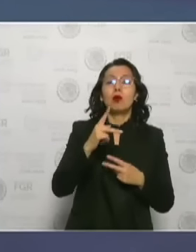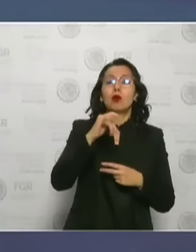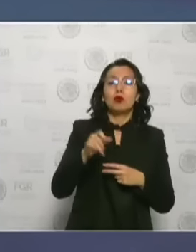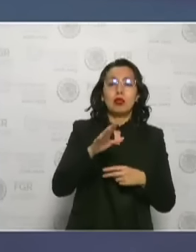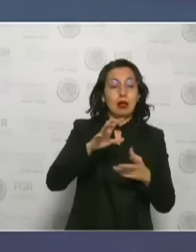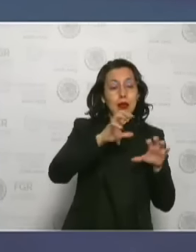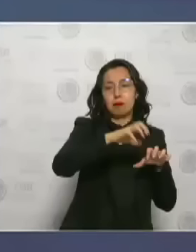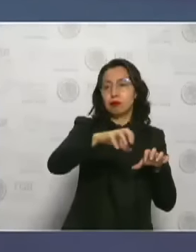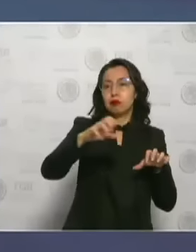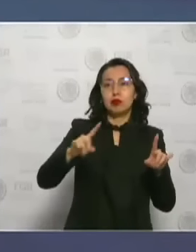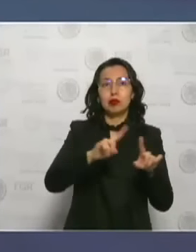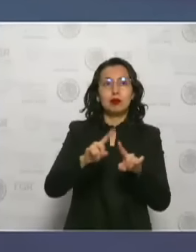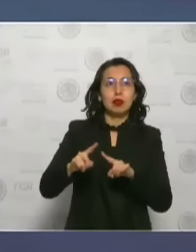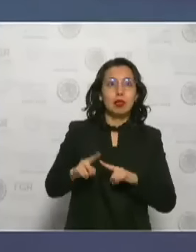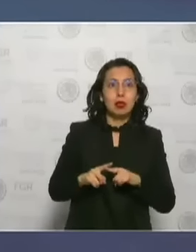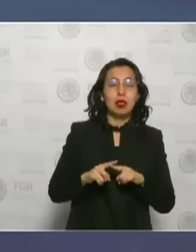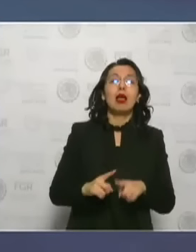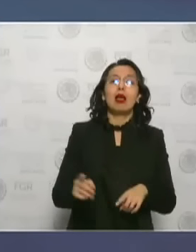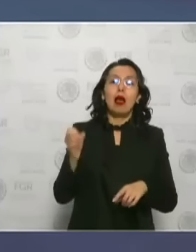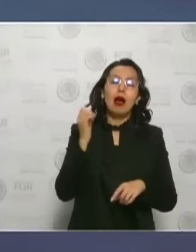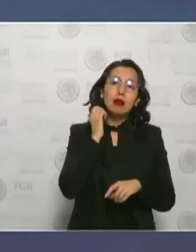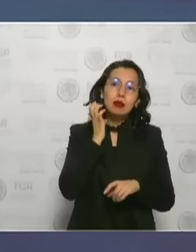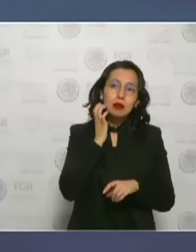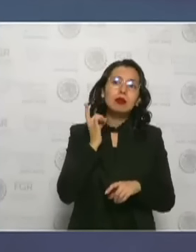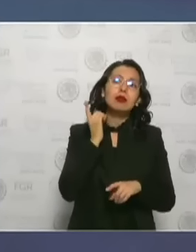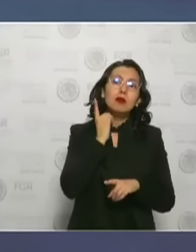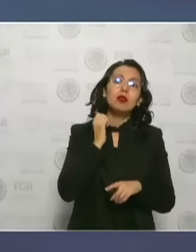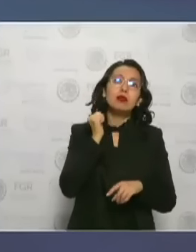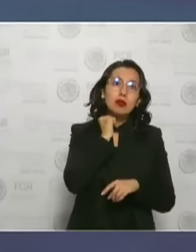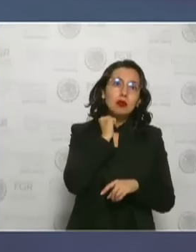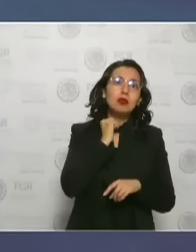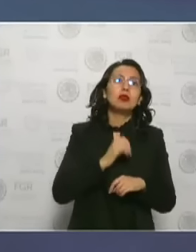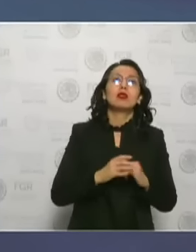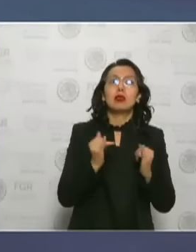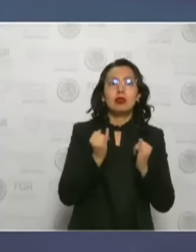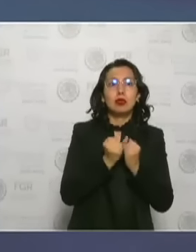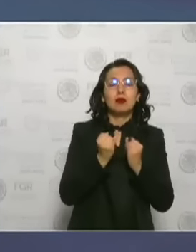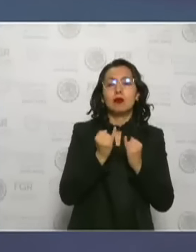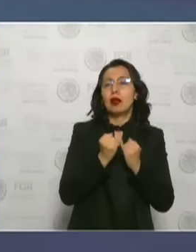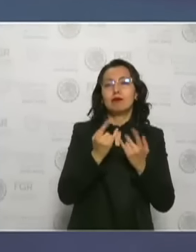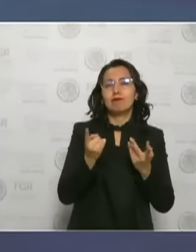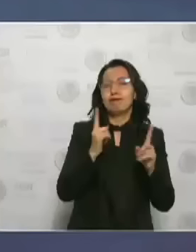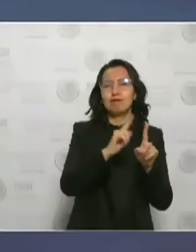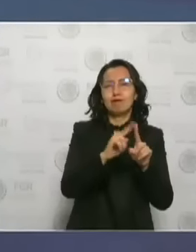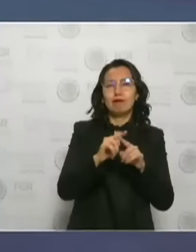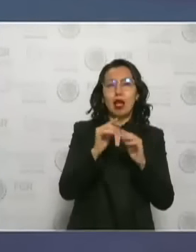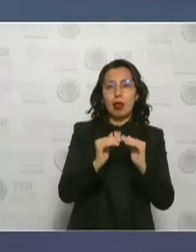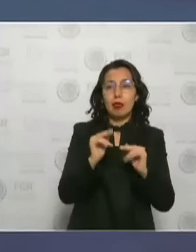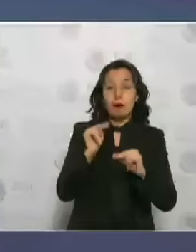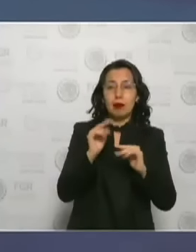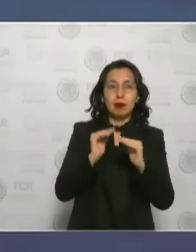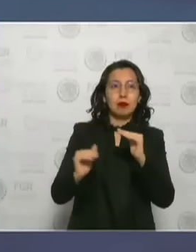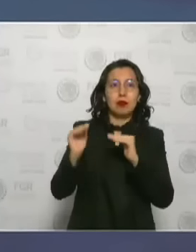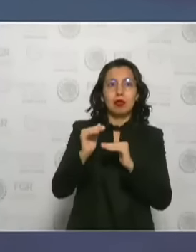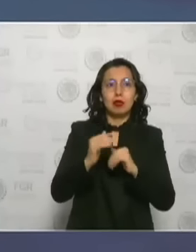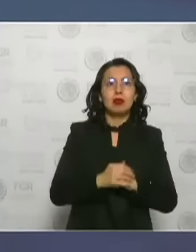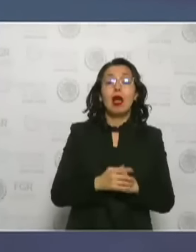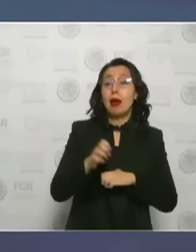locales, el poder legislativo y desde luego el poder ejecutivo. A la academia, los empresarios